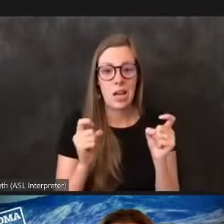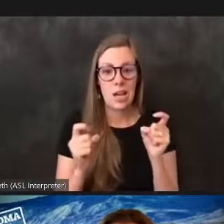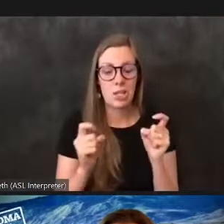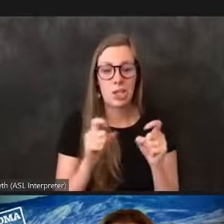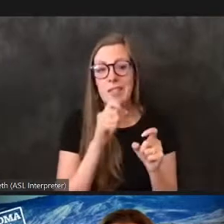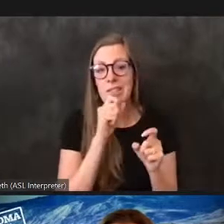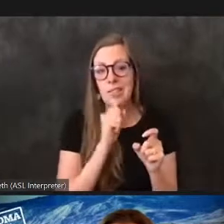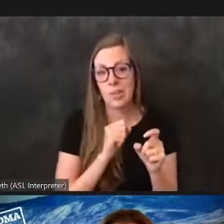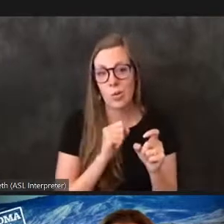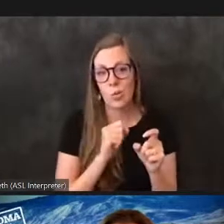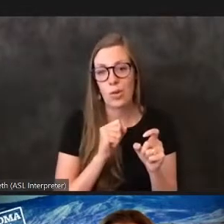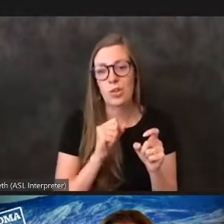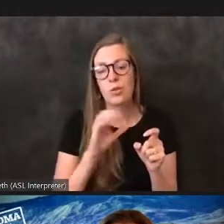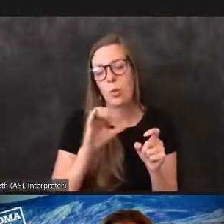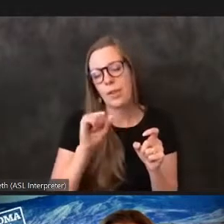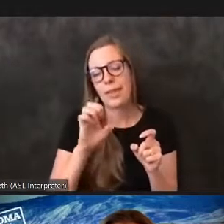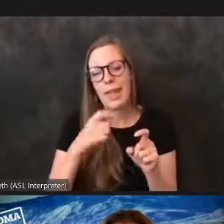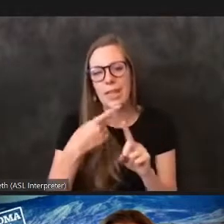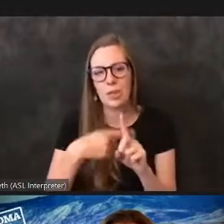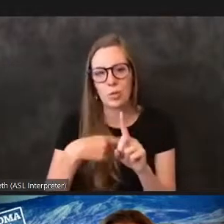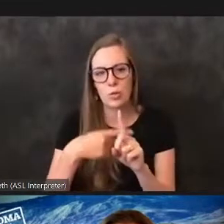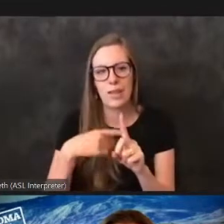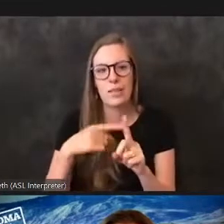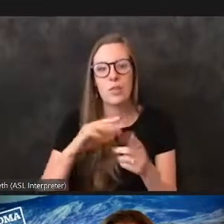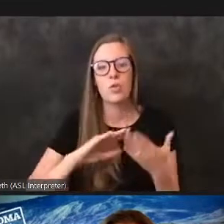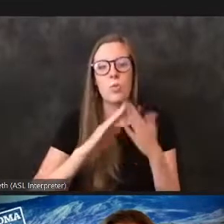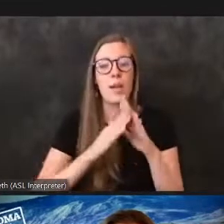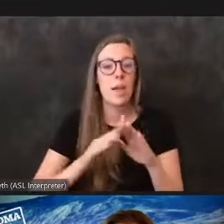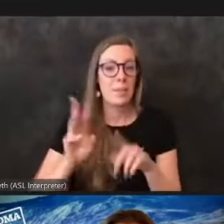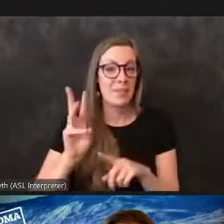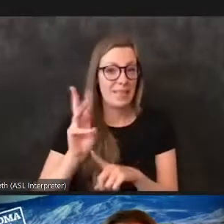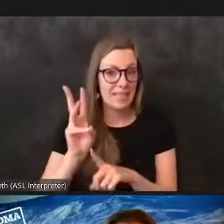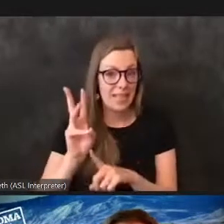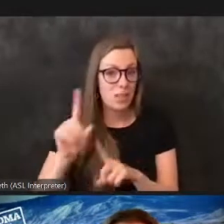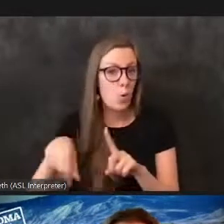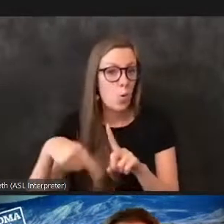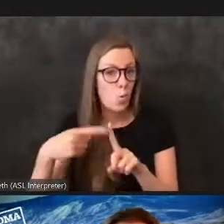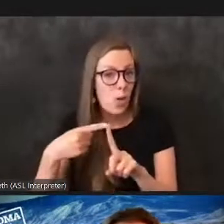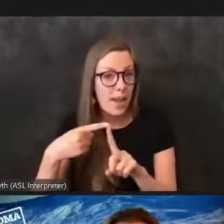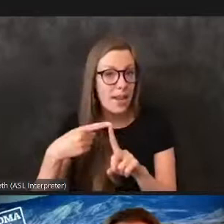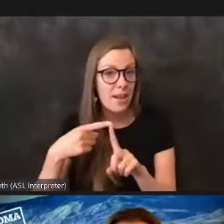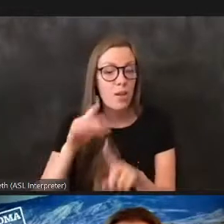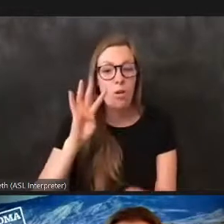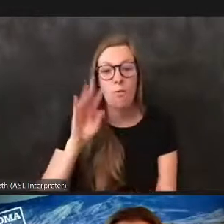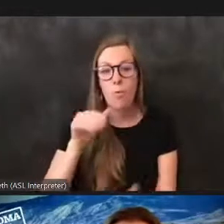de una métrica de casa de tasa de casos ajustada al 6.